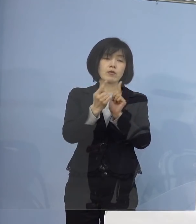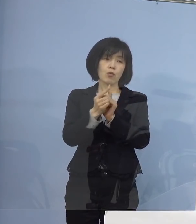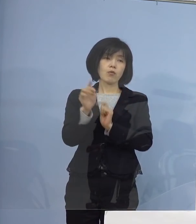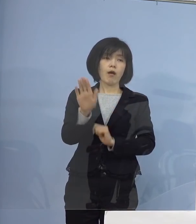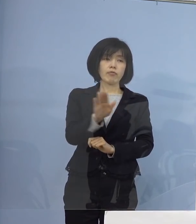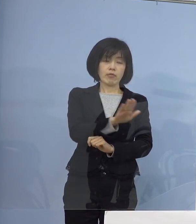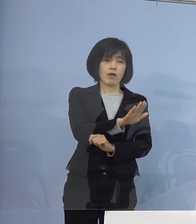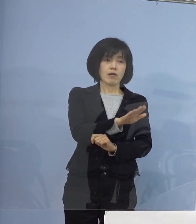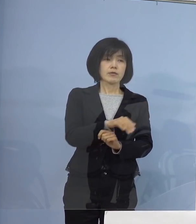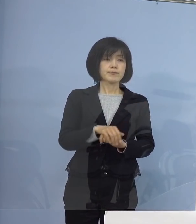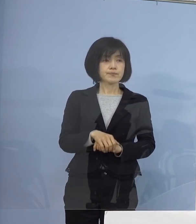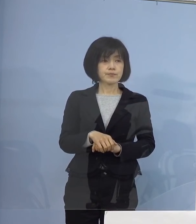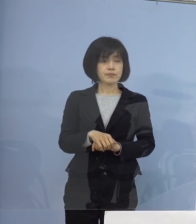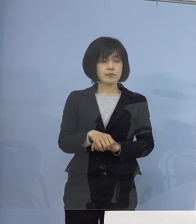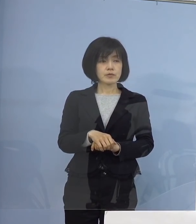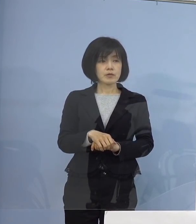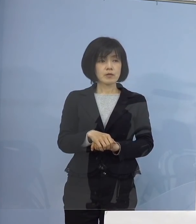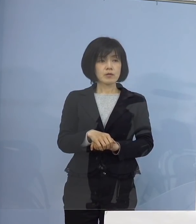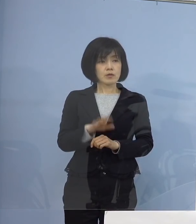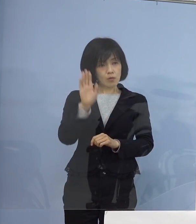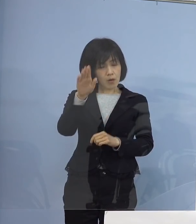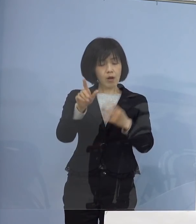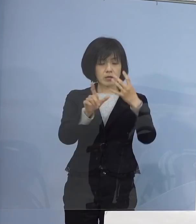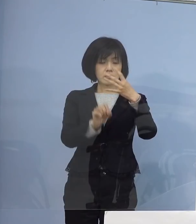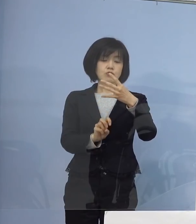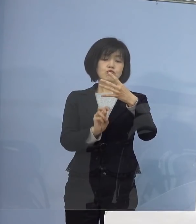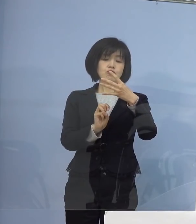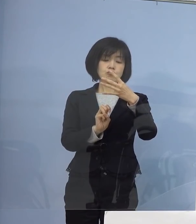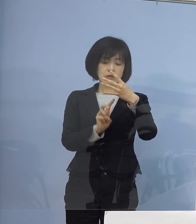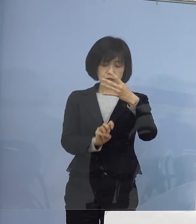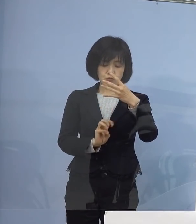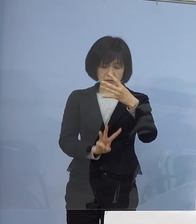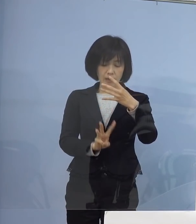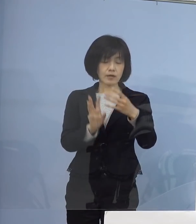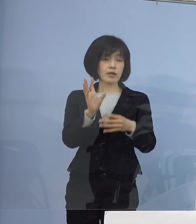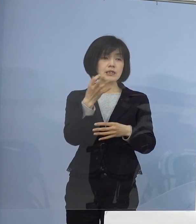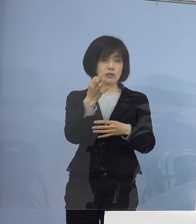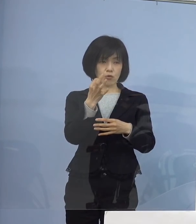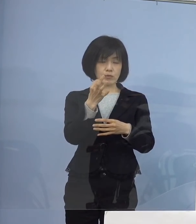いよいよ23日金曜日でありますが ここにお諮りをして